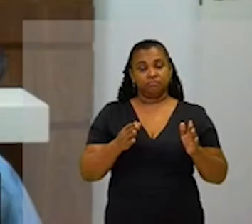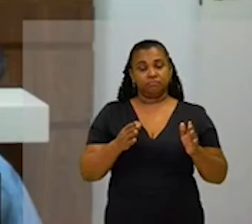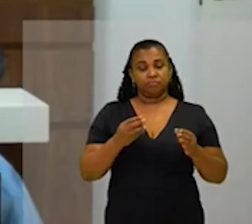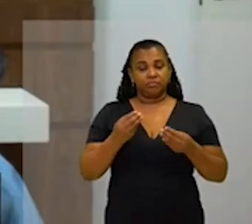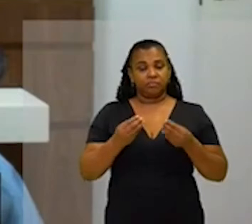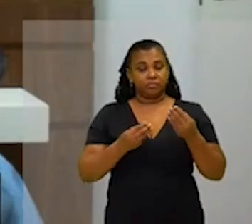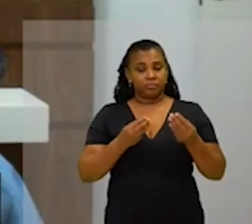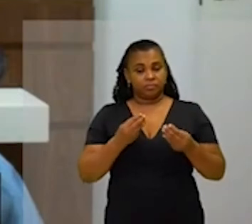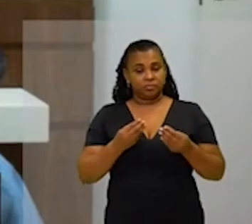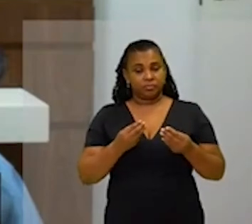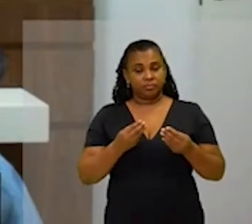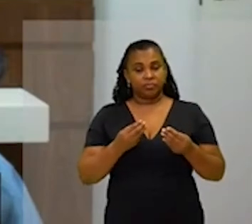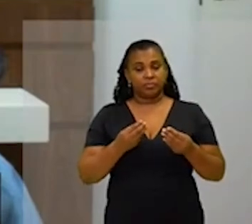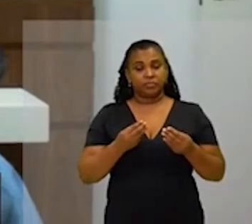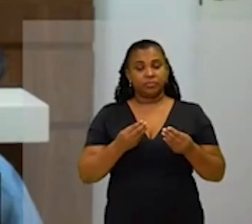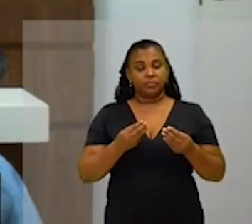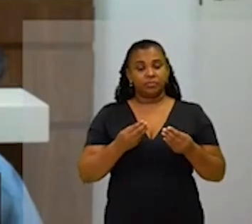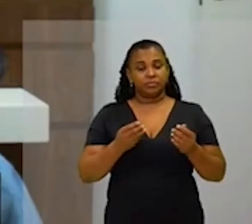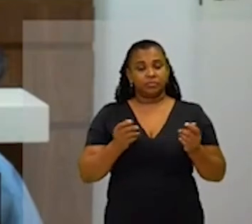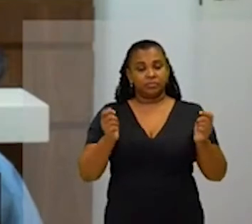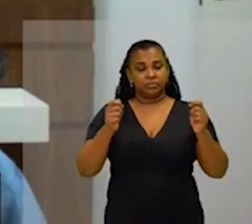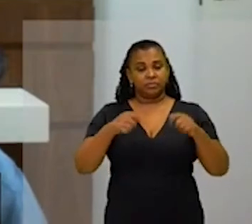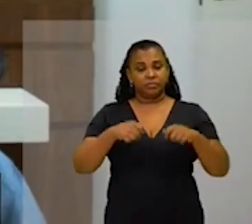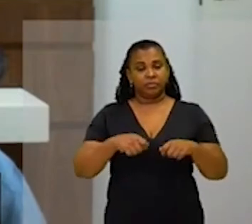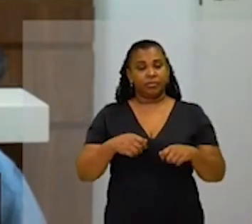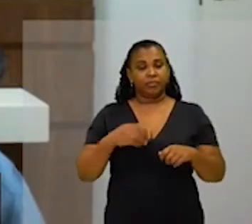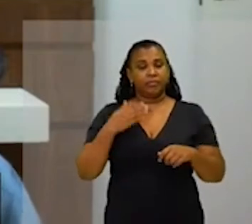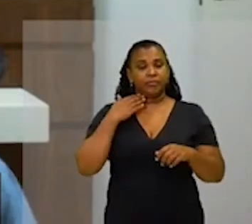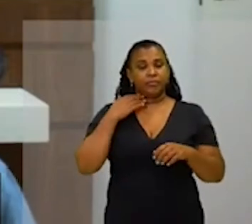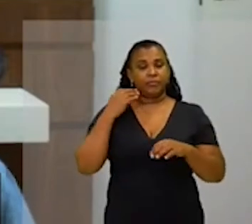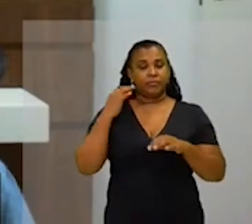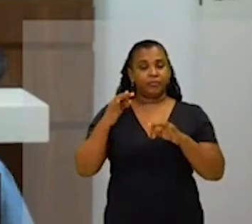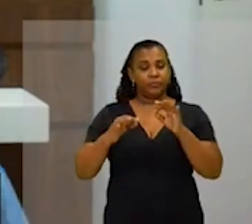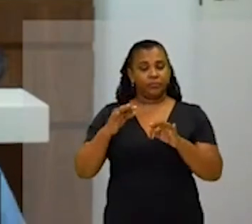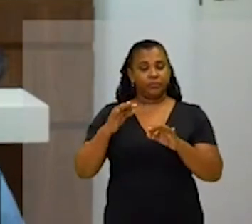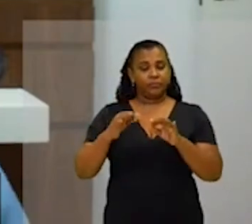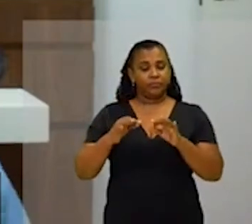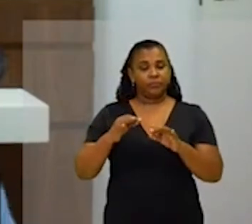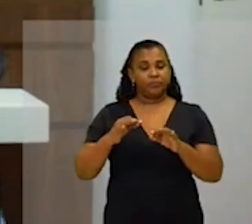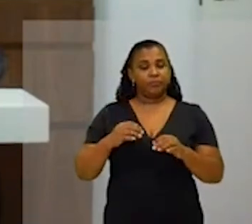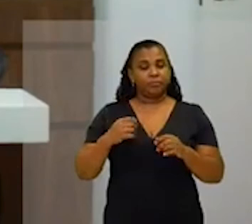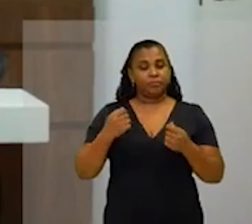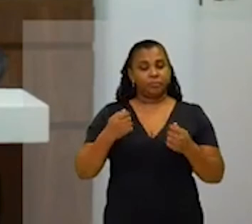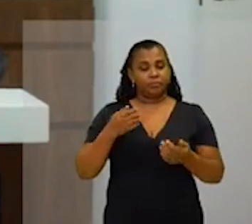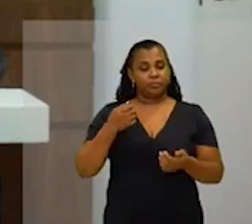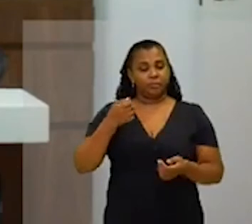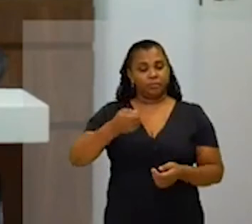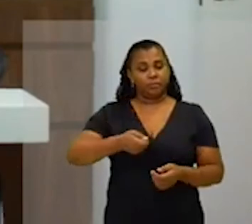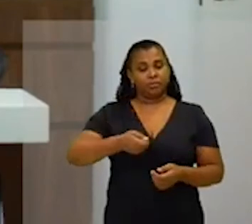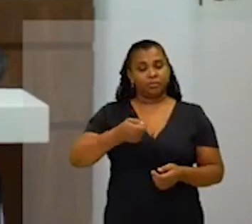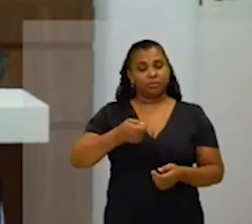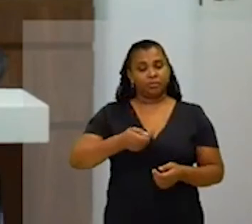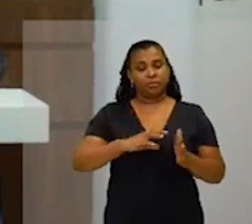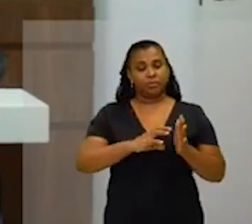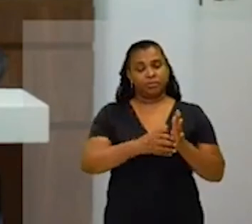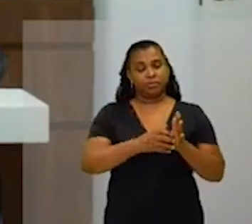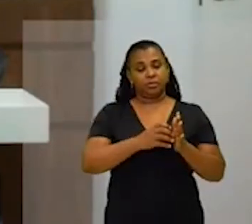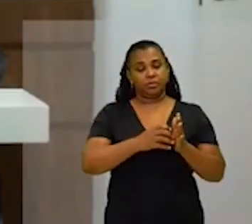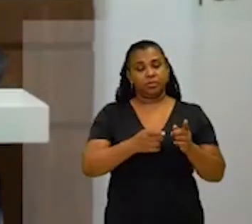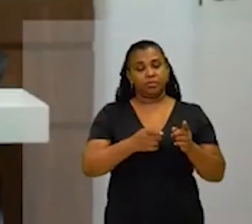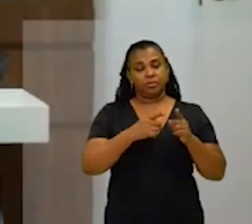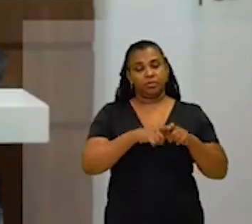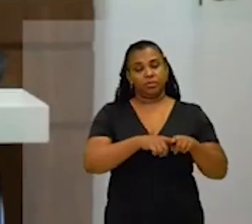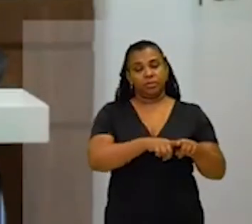plausibilidade os tribunais passam a exigir dos partidos e coligações uma alocação de recursos